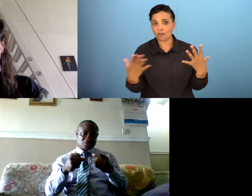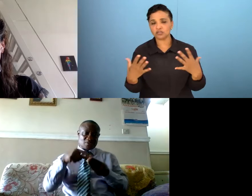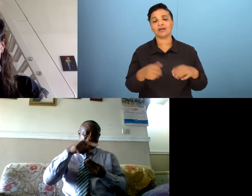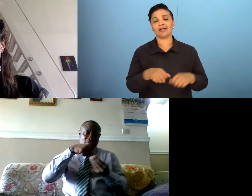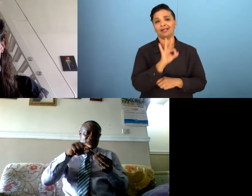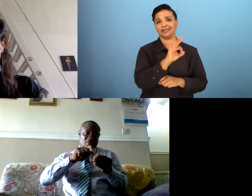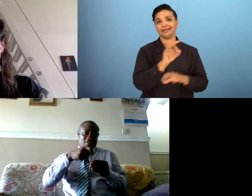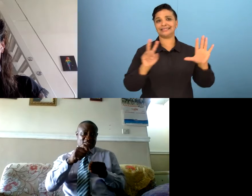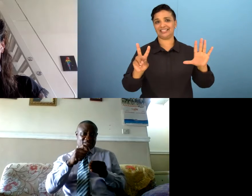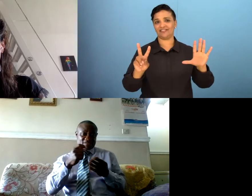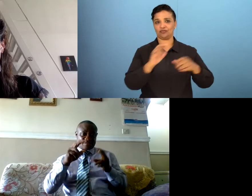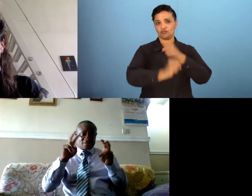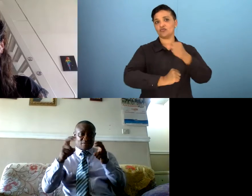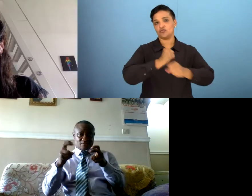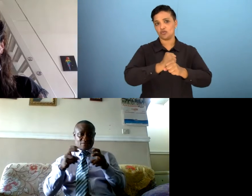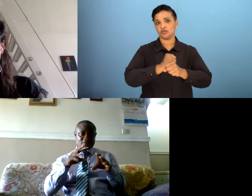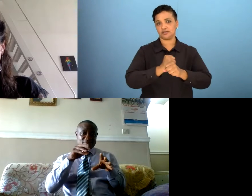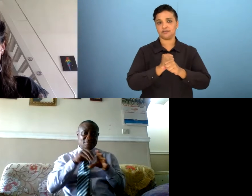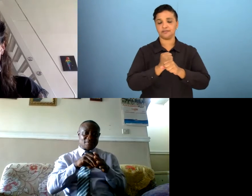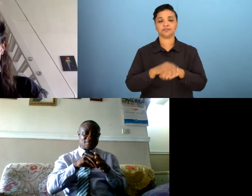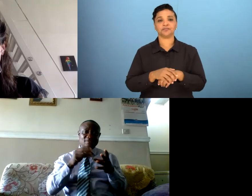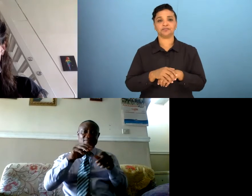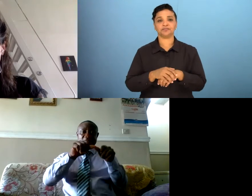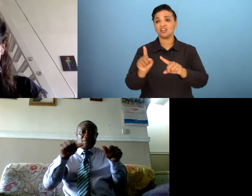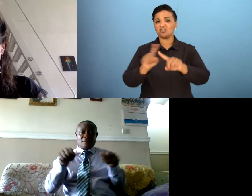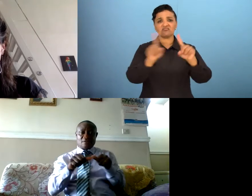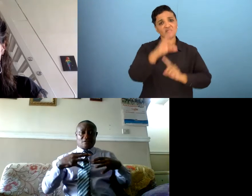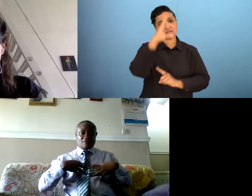La edad media de los encuestados fue de 37 años.